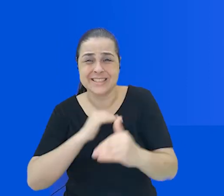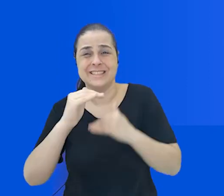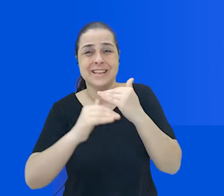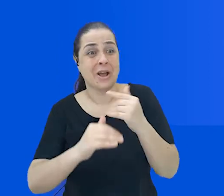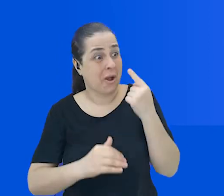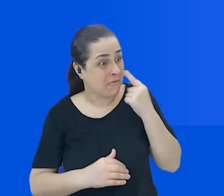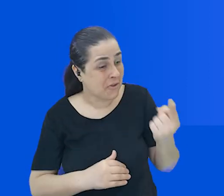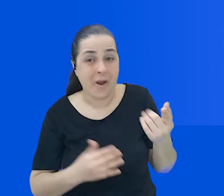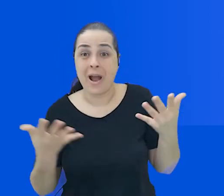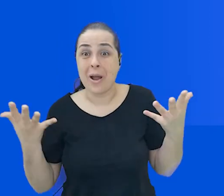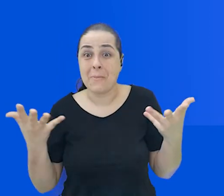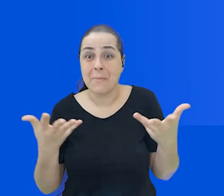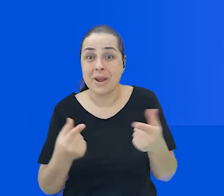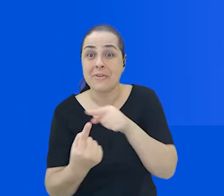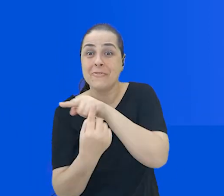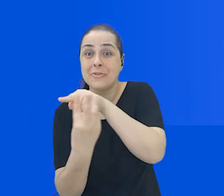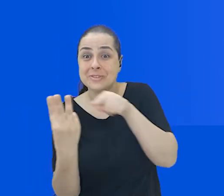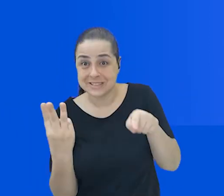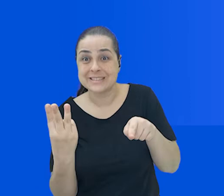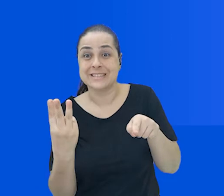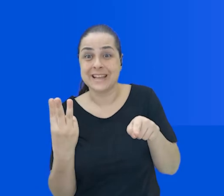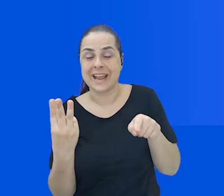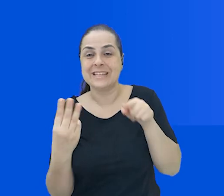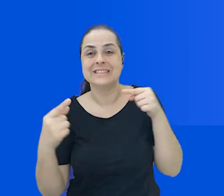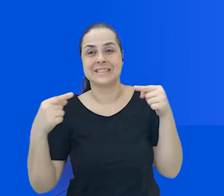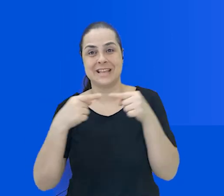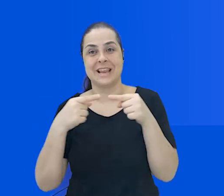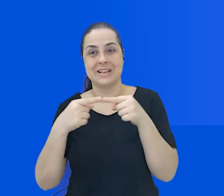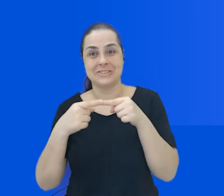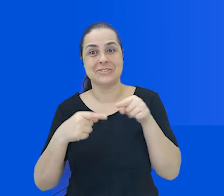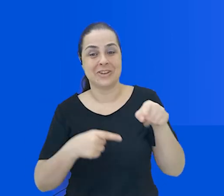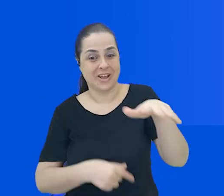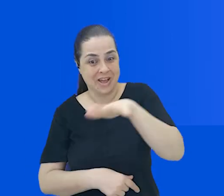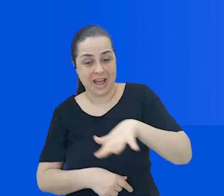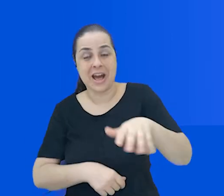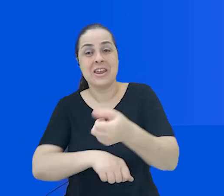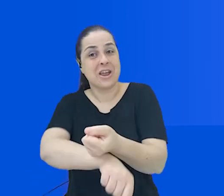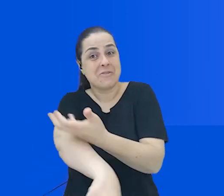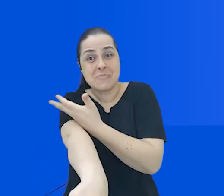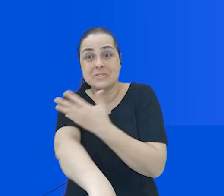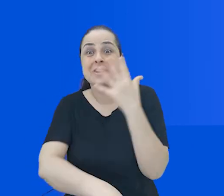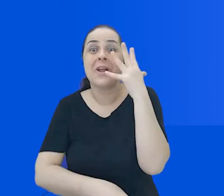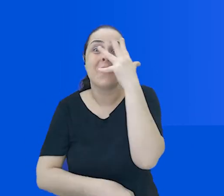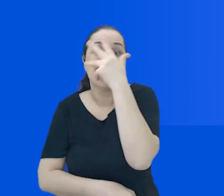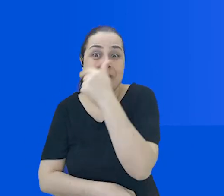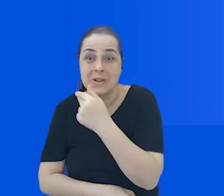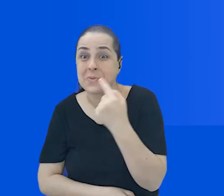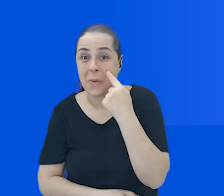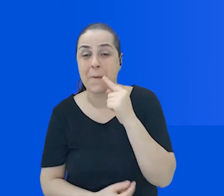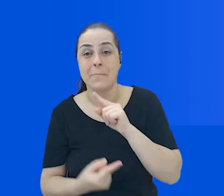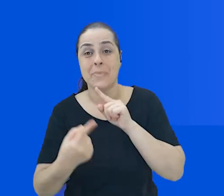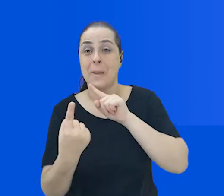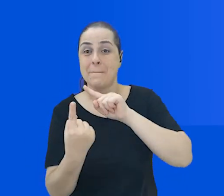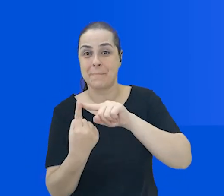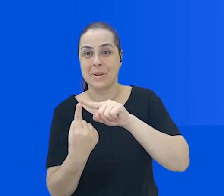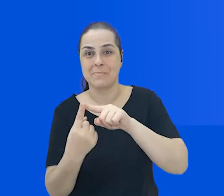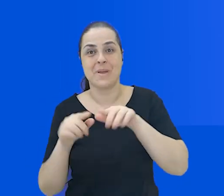É maravilhoso. Tem três coisas disso que você falou que é muito do campo emocional, que é lindo. Primeiro ponto, as crianças